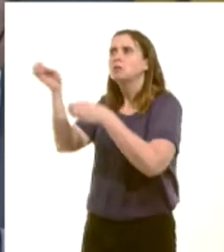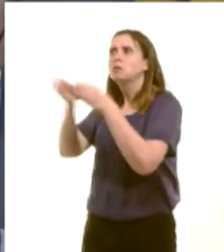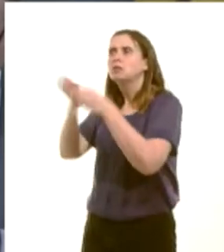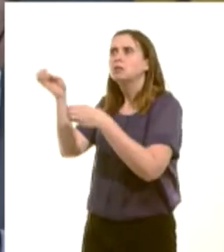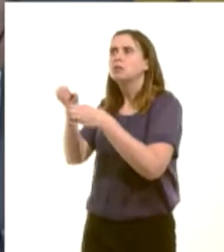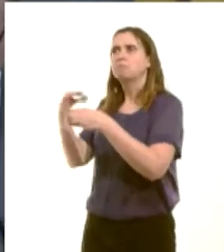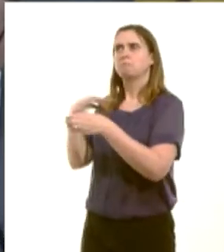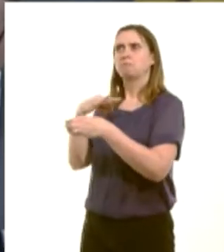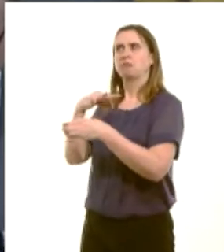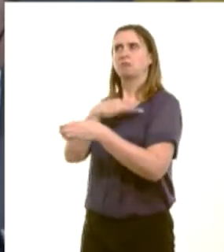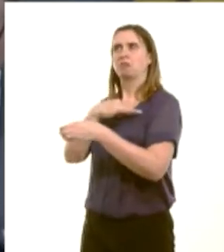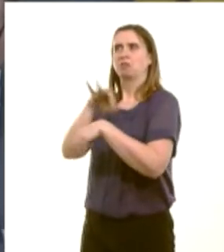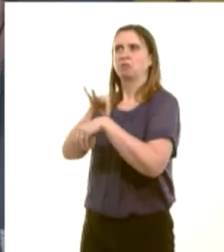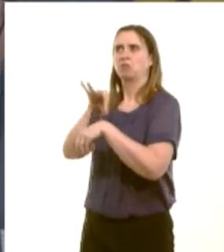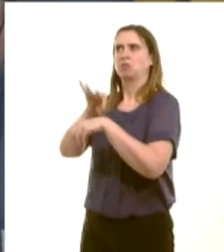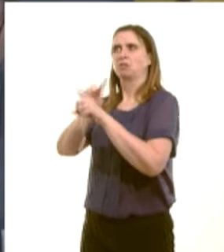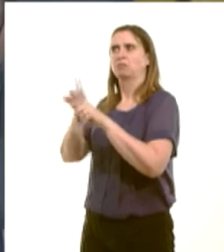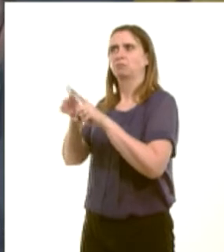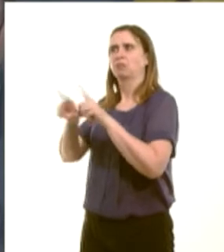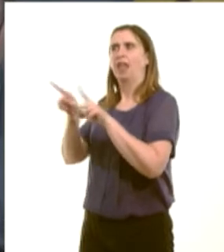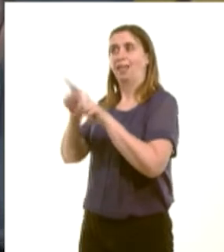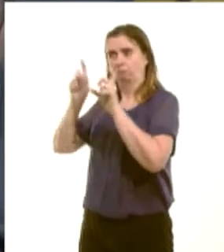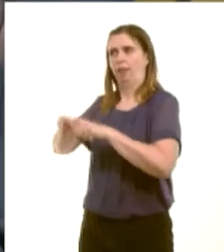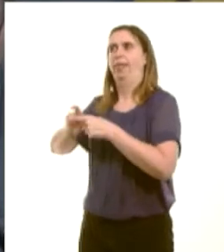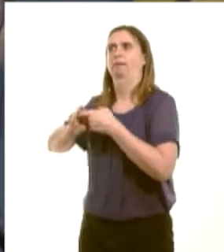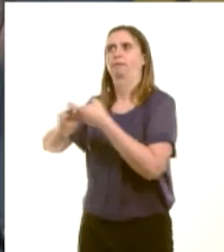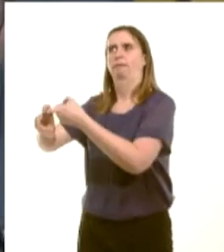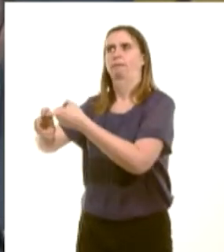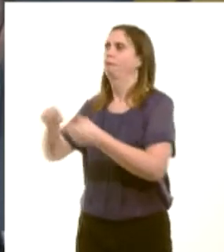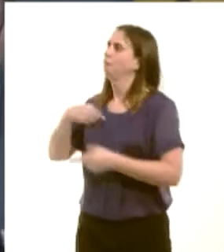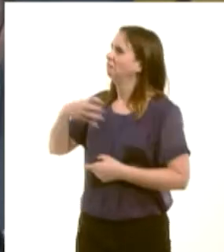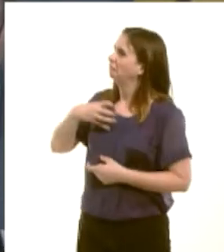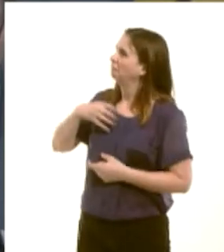fawr iawn yr agwedd fwy ffres a phositif sydd gyda ni gan y Llywodraeth tuag at y canolbarth